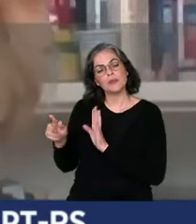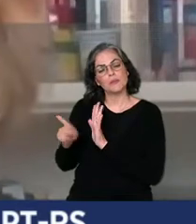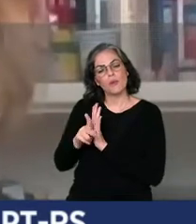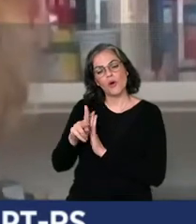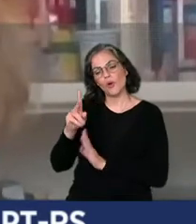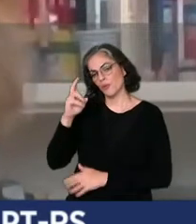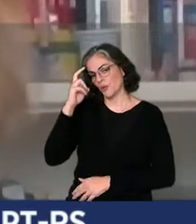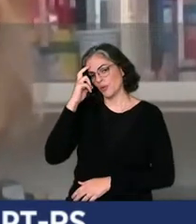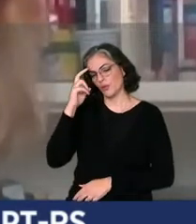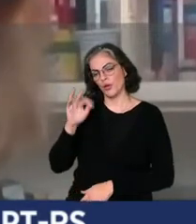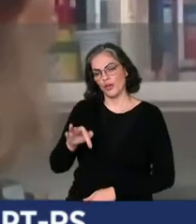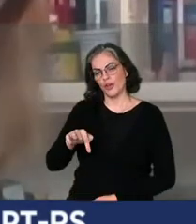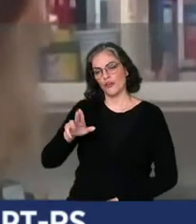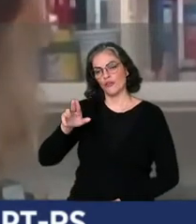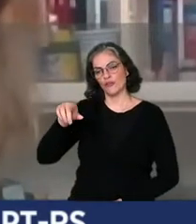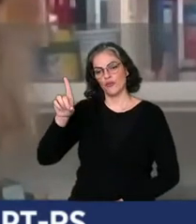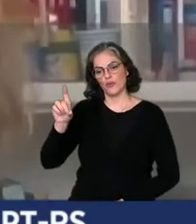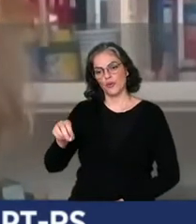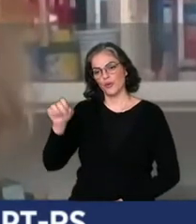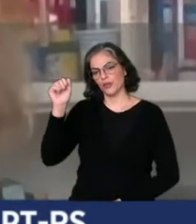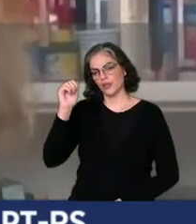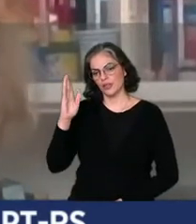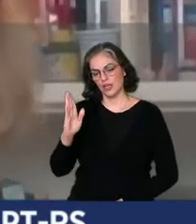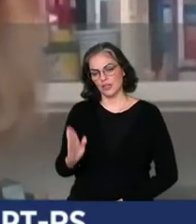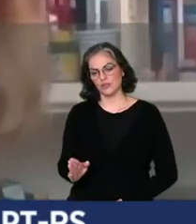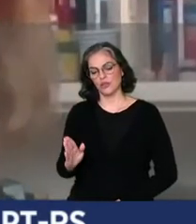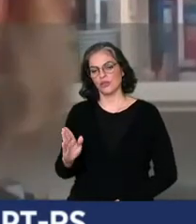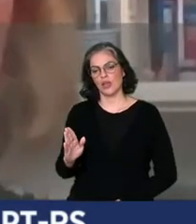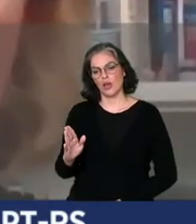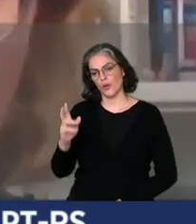CULTURA, É DO FUNDO NACIONAL DE CULTURA E DO FUNDO NACIONAL DE AUDIOVISUAL. O QUE ESTAMOS